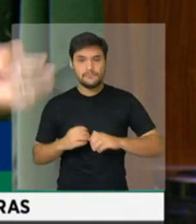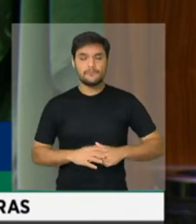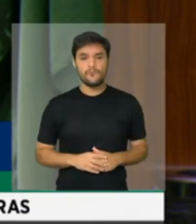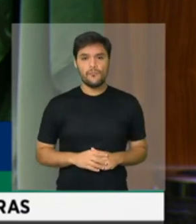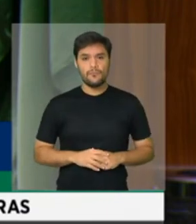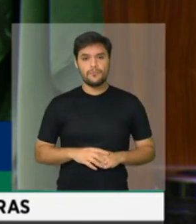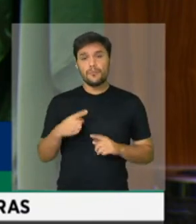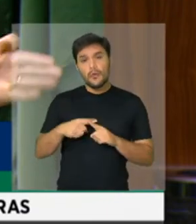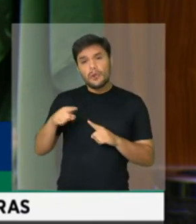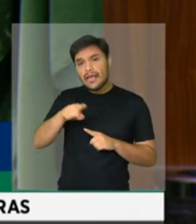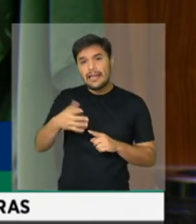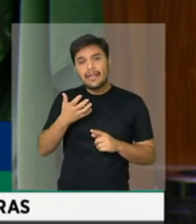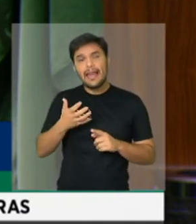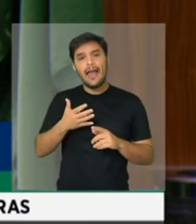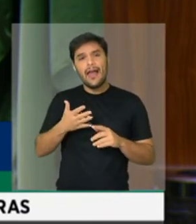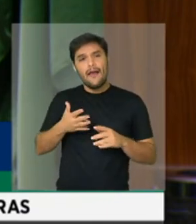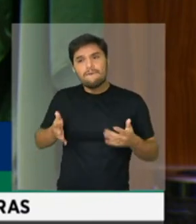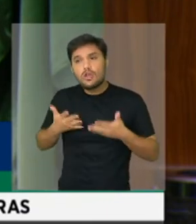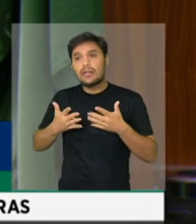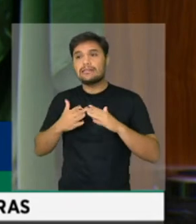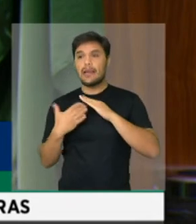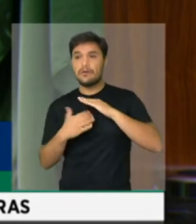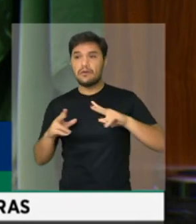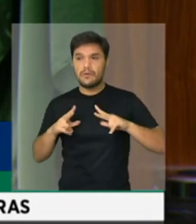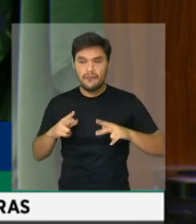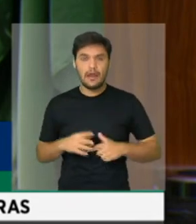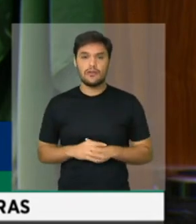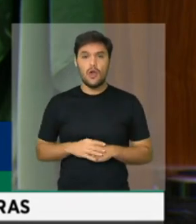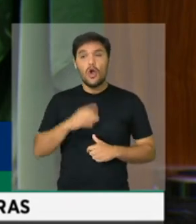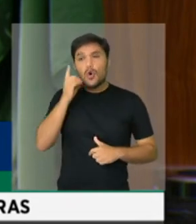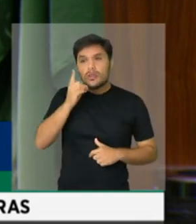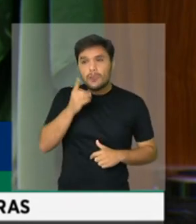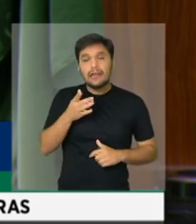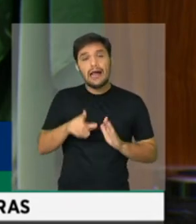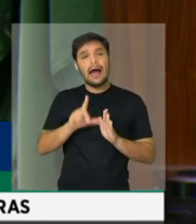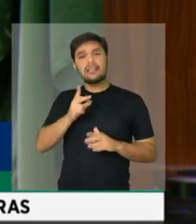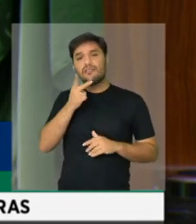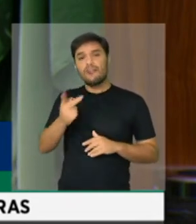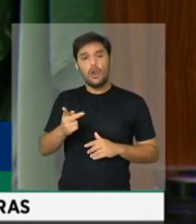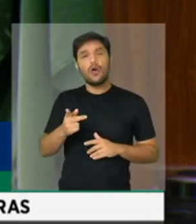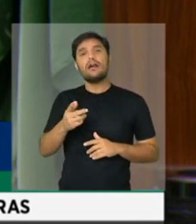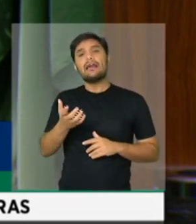HONESTIDADE AQUI. ENTÃO VAMOS SER HONESTOS AQUI. VAMOS SER VERDADEIROS AQUI. OS DEPUTADOS QUE VOTAM PELA PRIVATIZAÇÃO